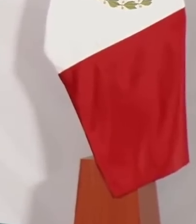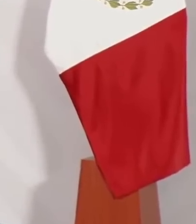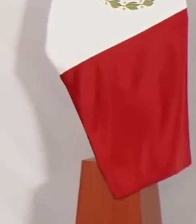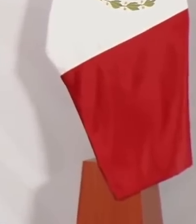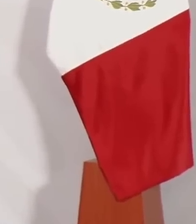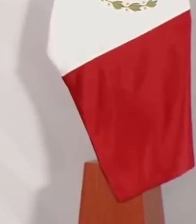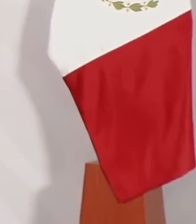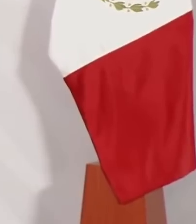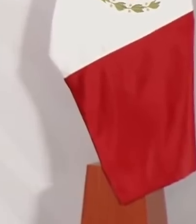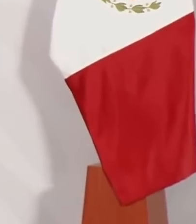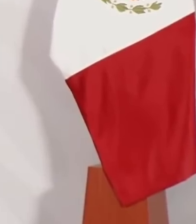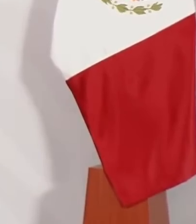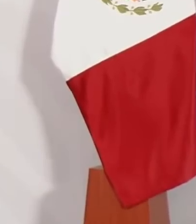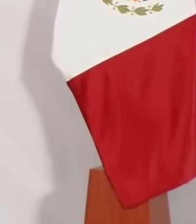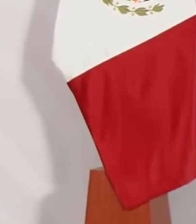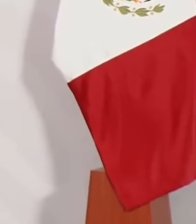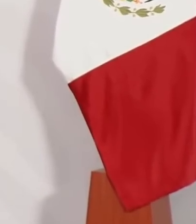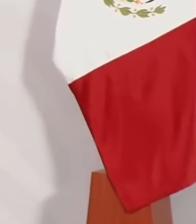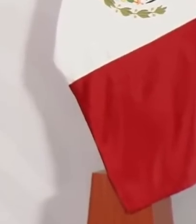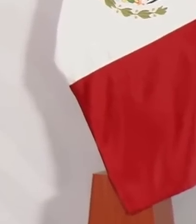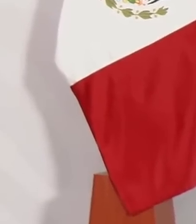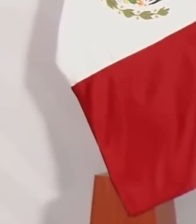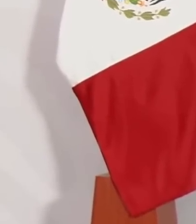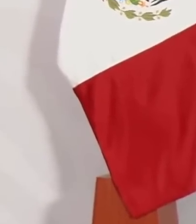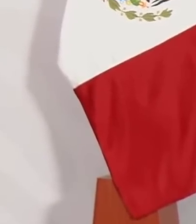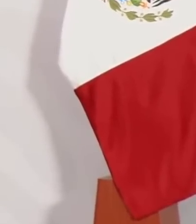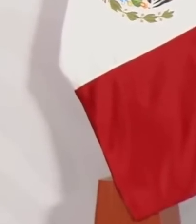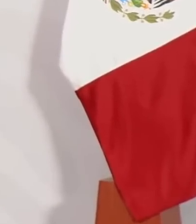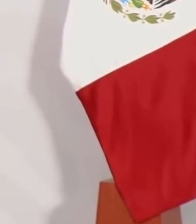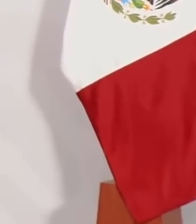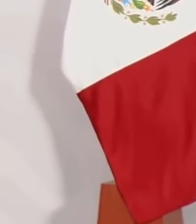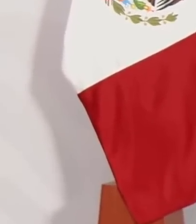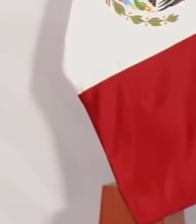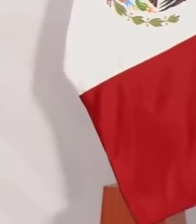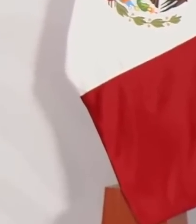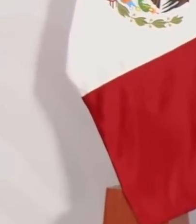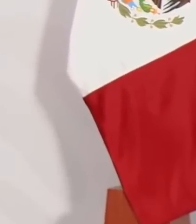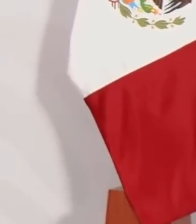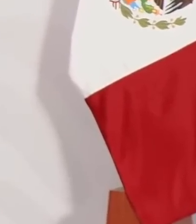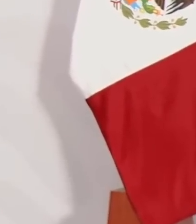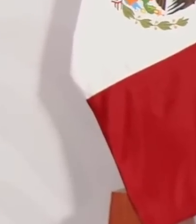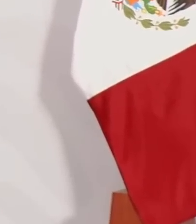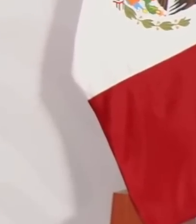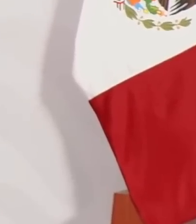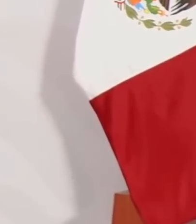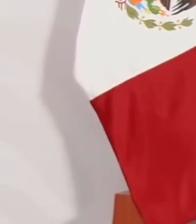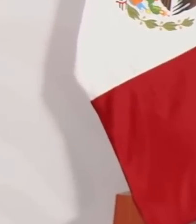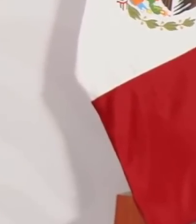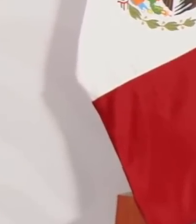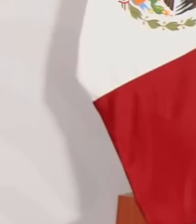y con la secretaria de gobernación estuvimos ahí en esta gira primera gira que hicimos por el país